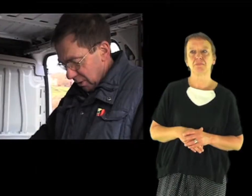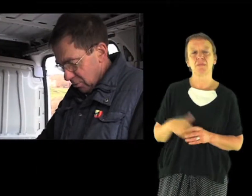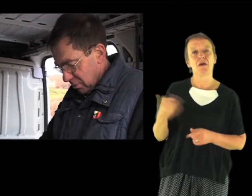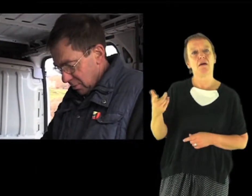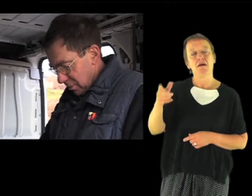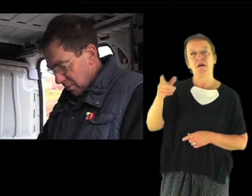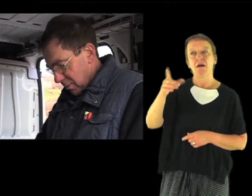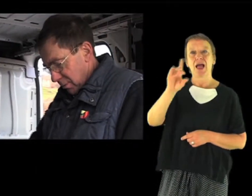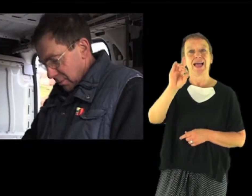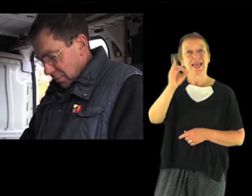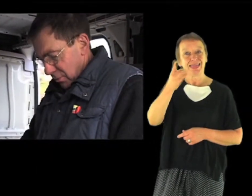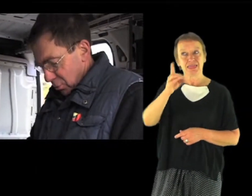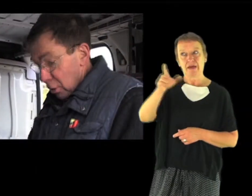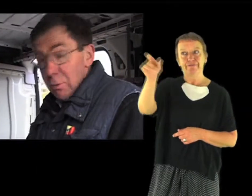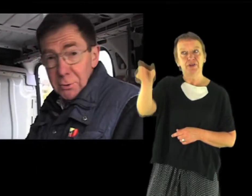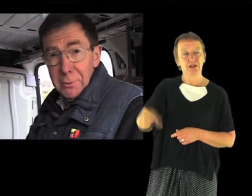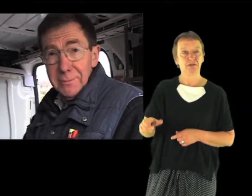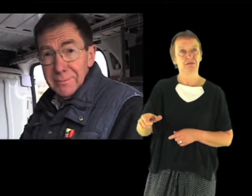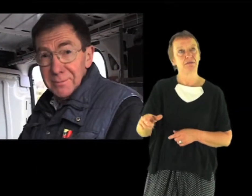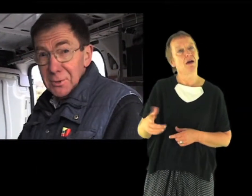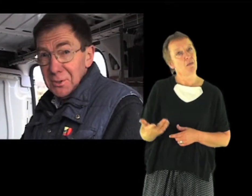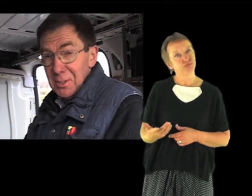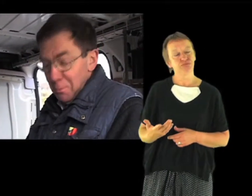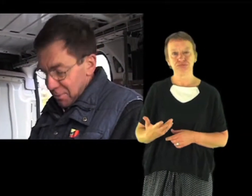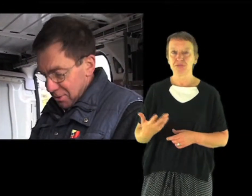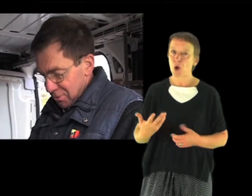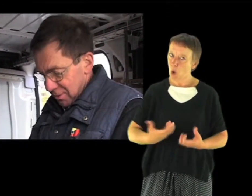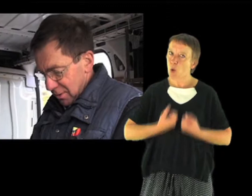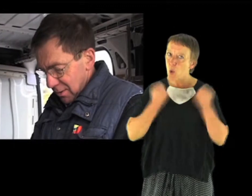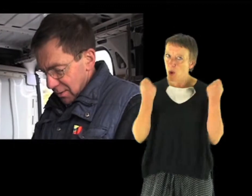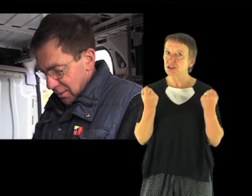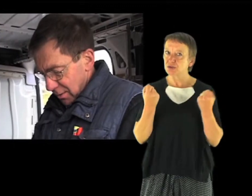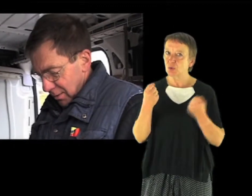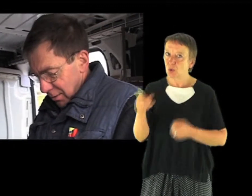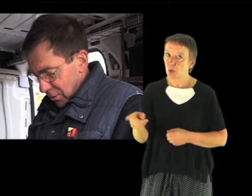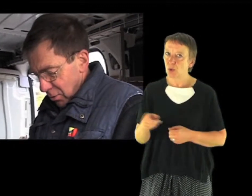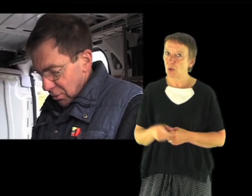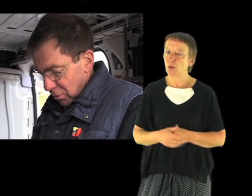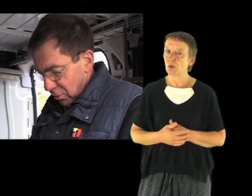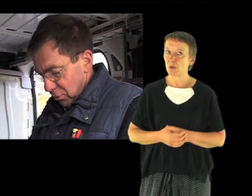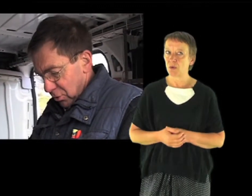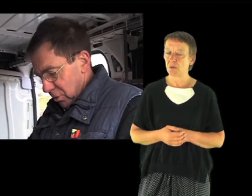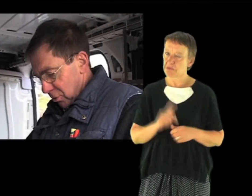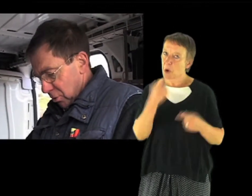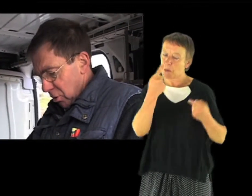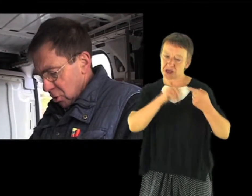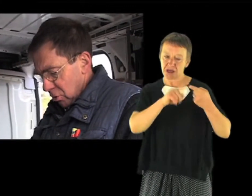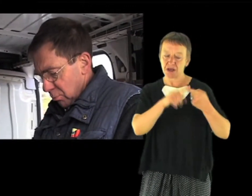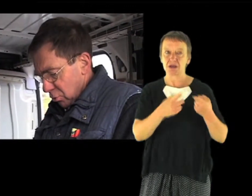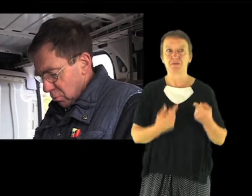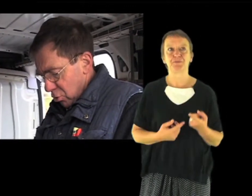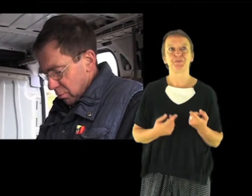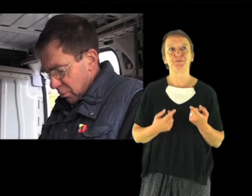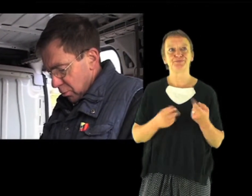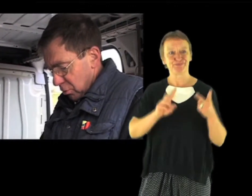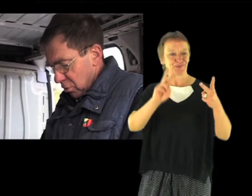C'est un garçon très courageux Ca, c'est déjà la première chose C'est enrichissant pour tout le monde.